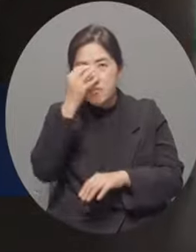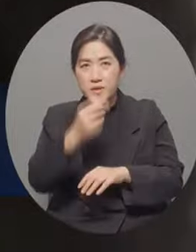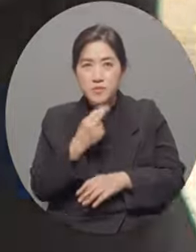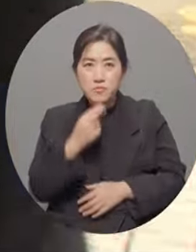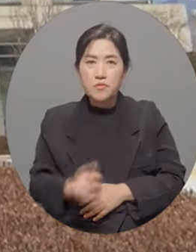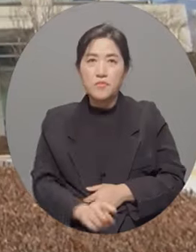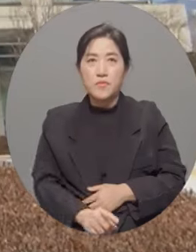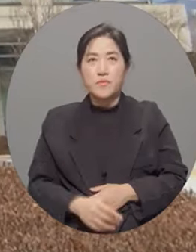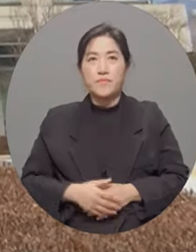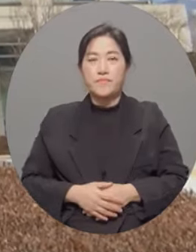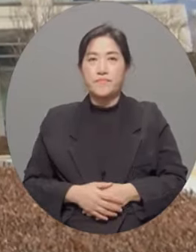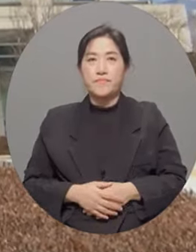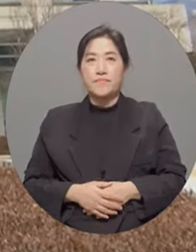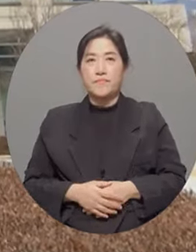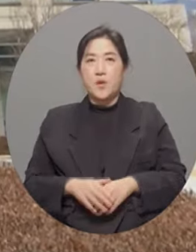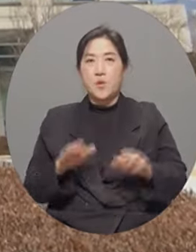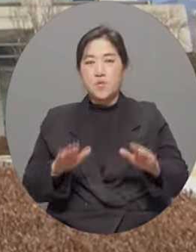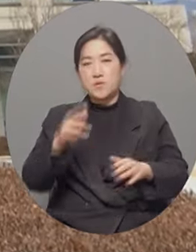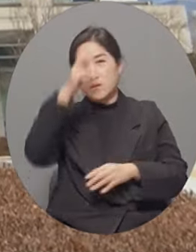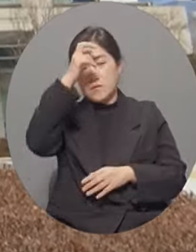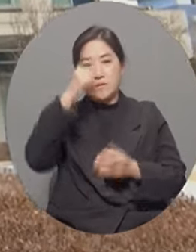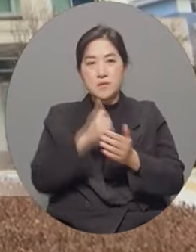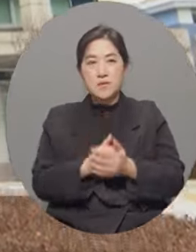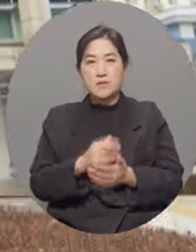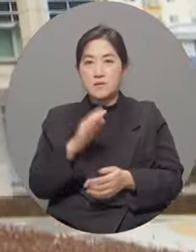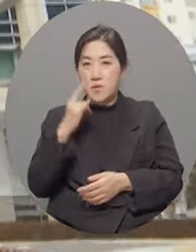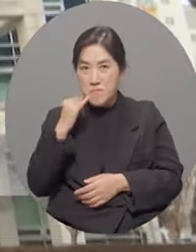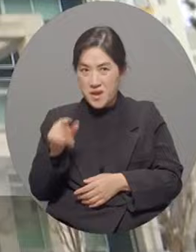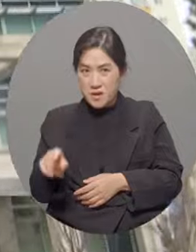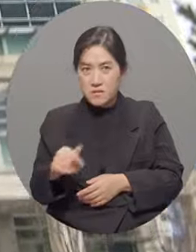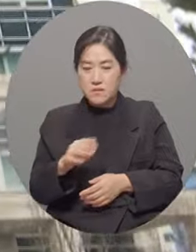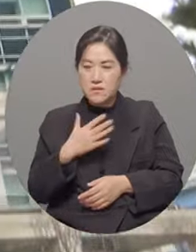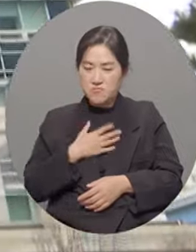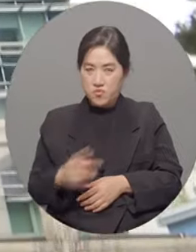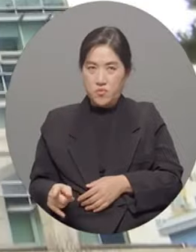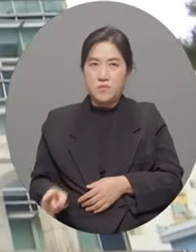(기자) 아이들이 숨질 거라고 생각 못하셨어요? 숨진 아이들에게 미안하지 않으세요?